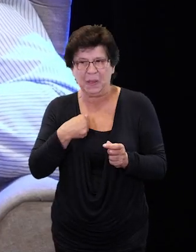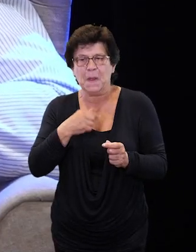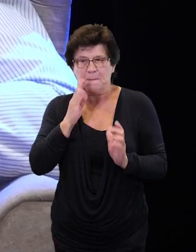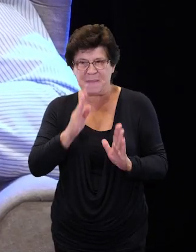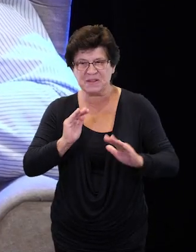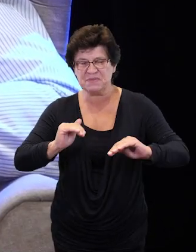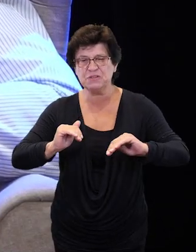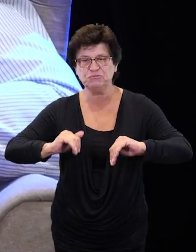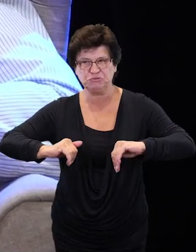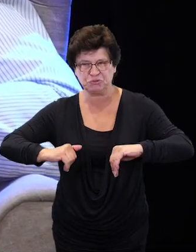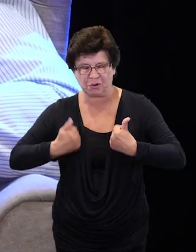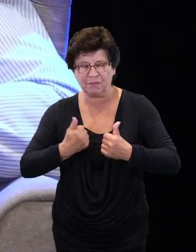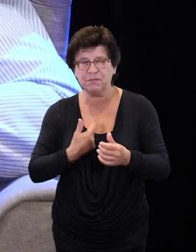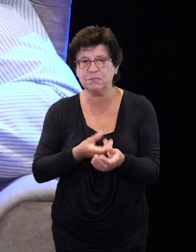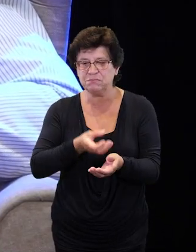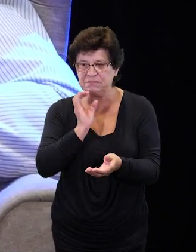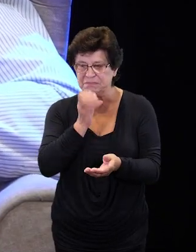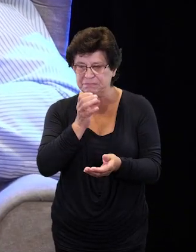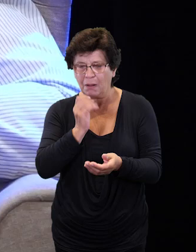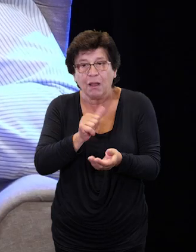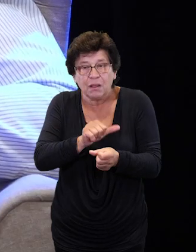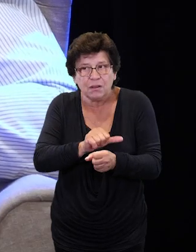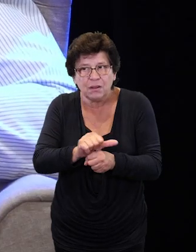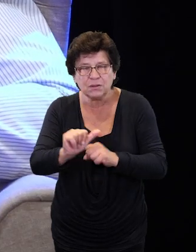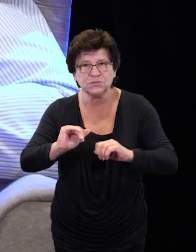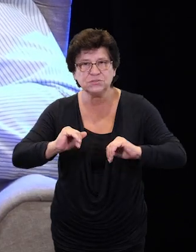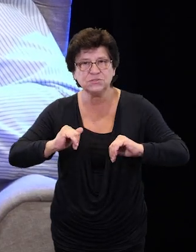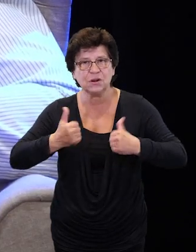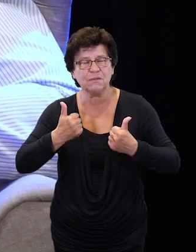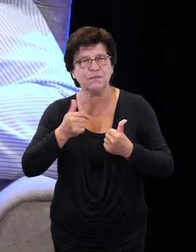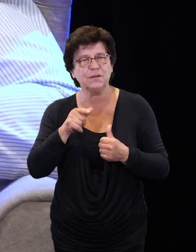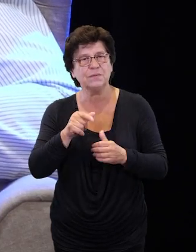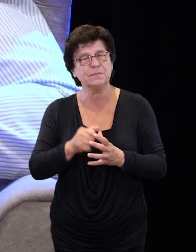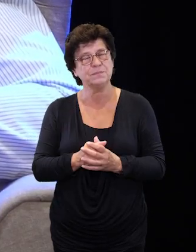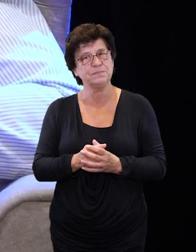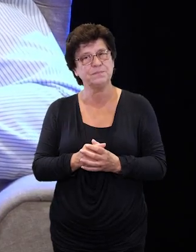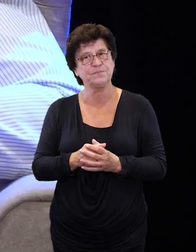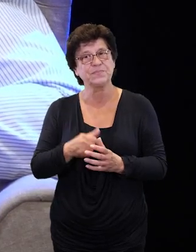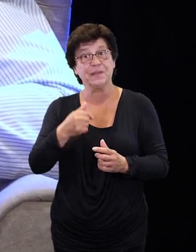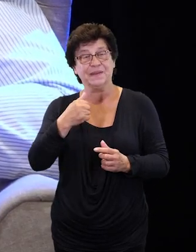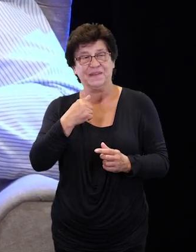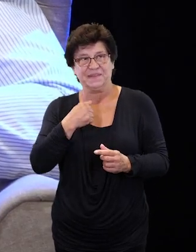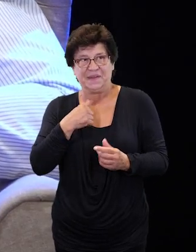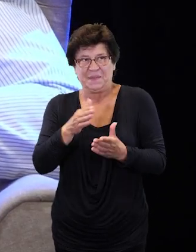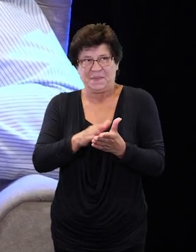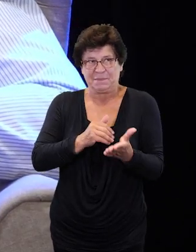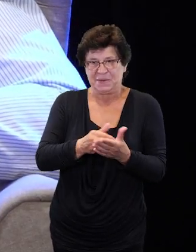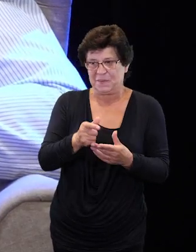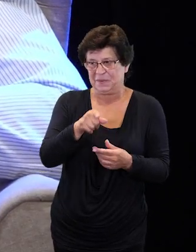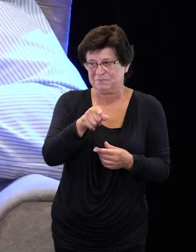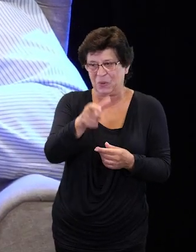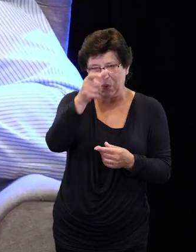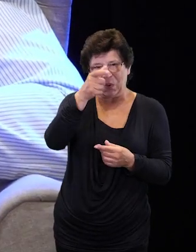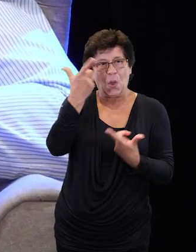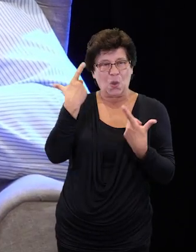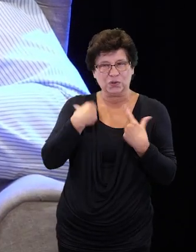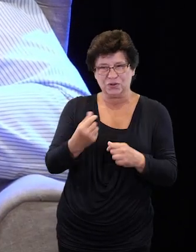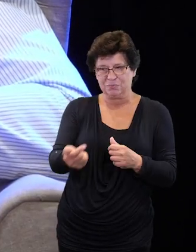w badaniach klinicznych nad lekami, gdy domyślałem się, że pacjent na tę cukrzycę bierze placebo. Ale cukry z 300 spadały do 150.